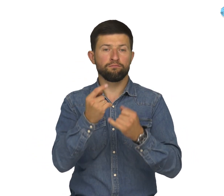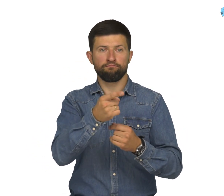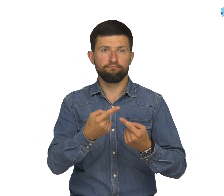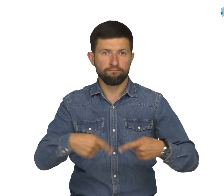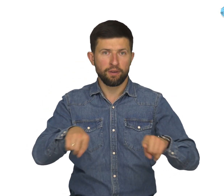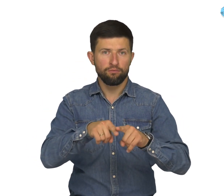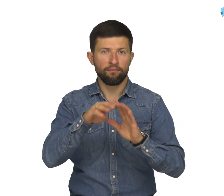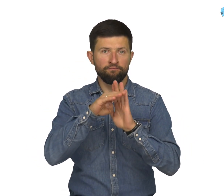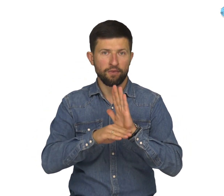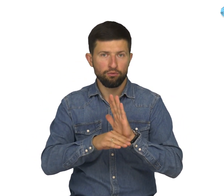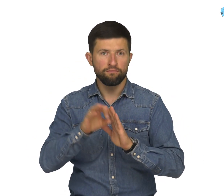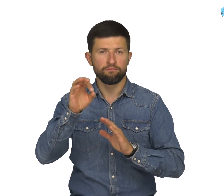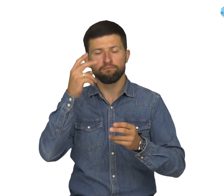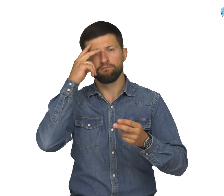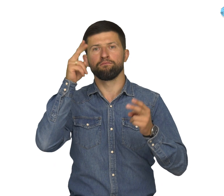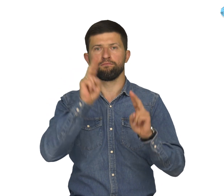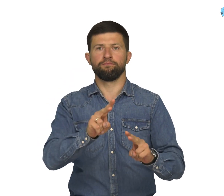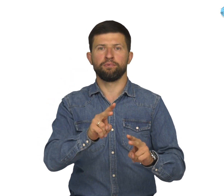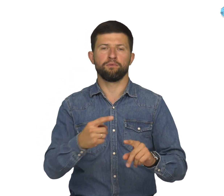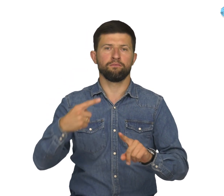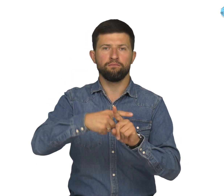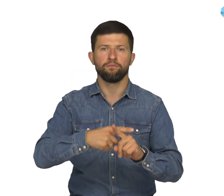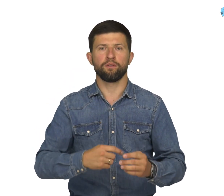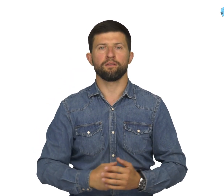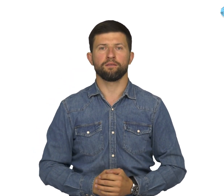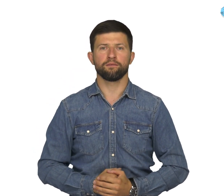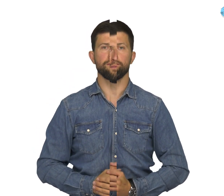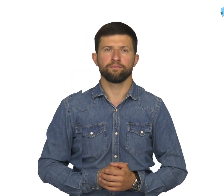i jeśli spełniają warunki do przyznania danego dodatku.